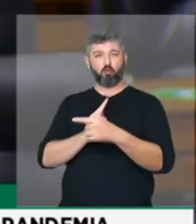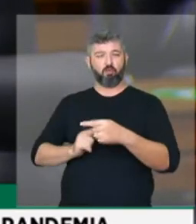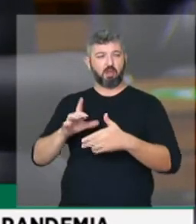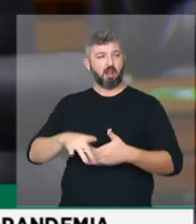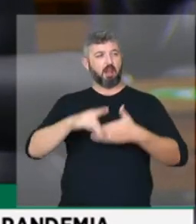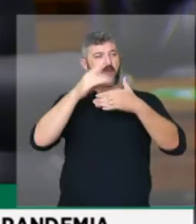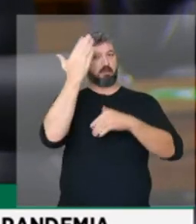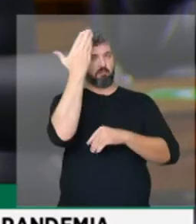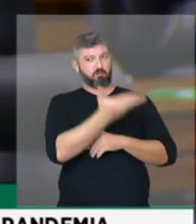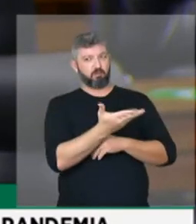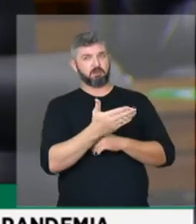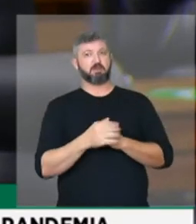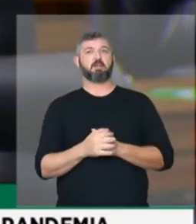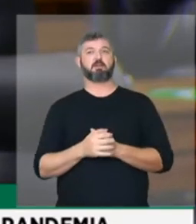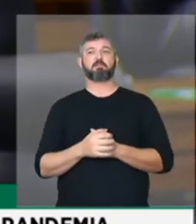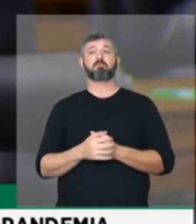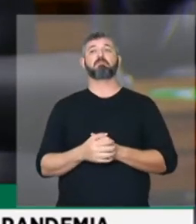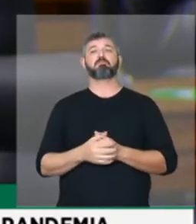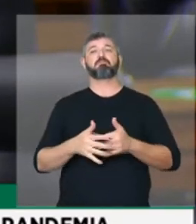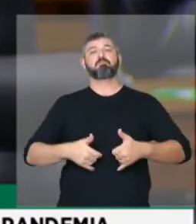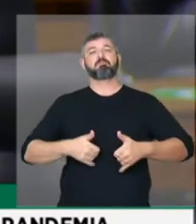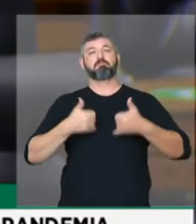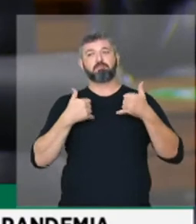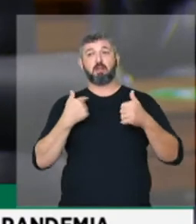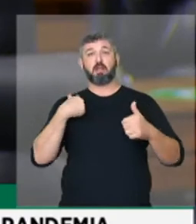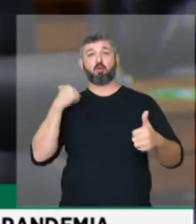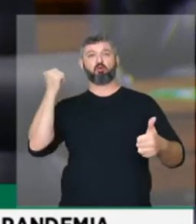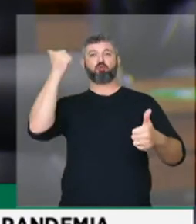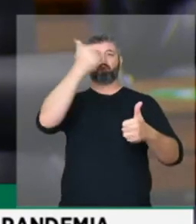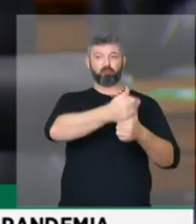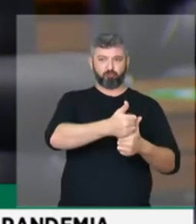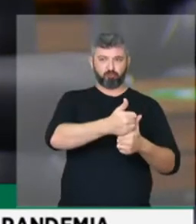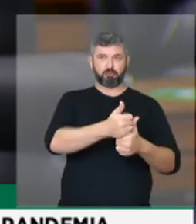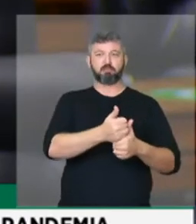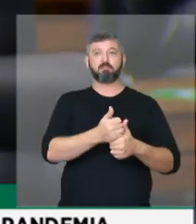SERMOS LIDERADOS POR V.EXA. E É UMA HONRA SUCEDÊ-LO E EU QUERO PEDIR A AJUDA DE V.EXA. PARA O ANO QUE TEMOS PELA